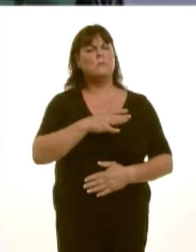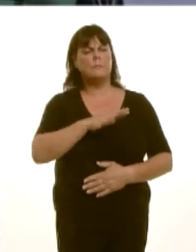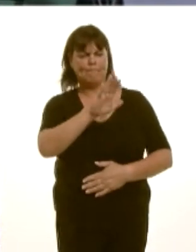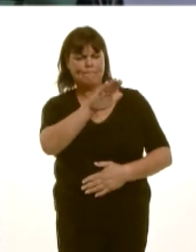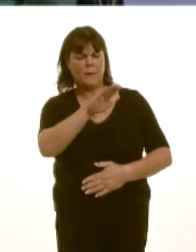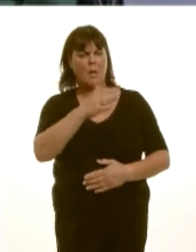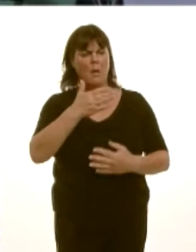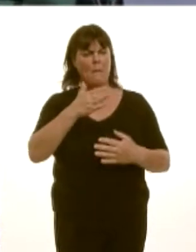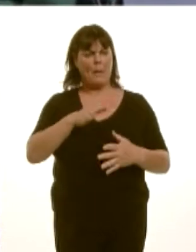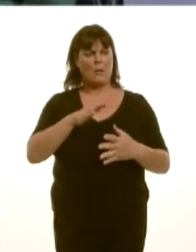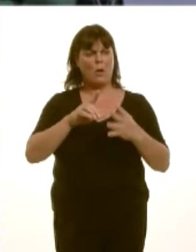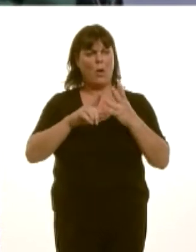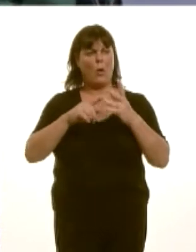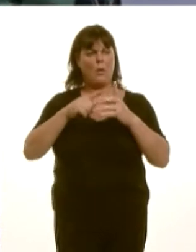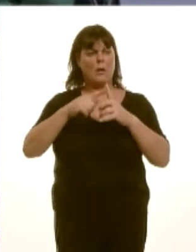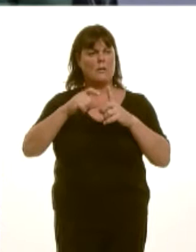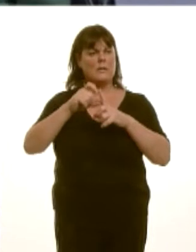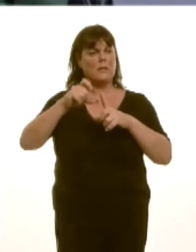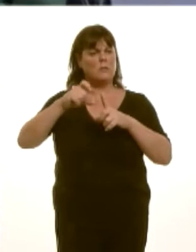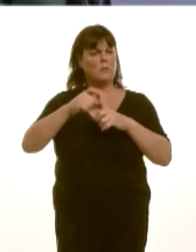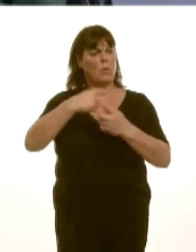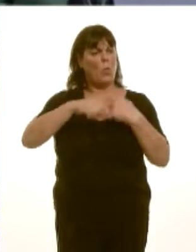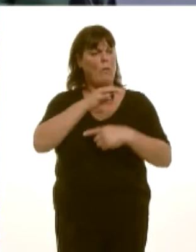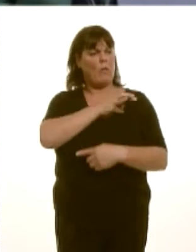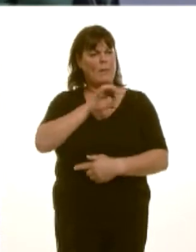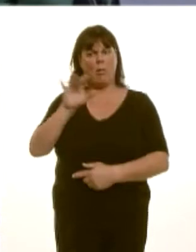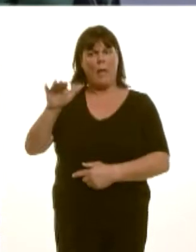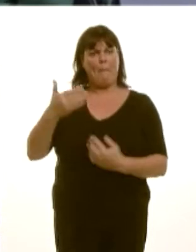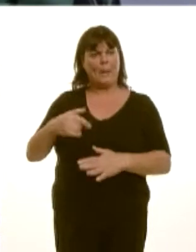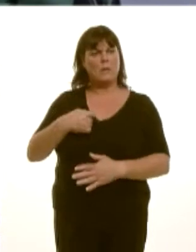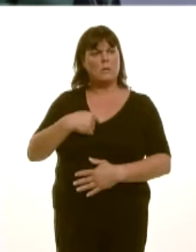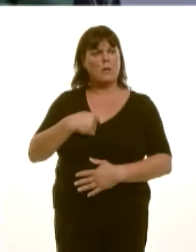Fe gwrddodd, er enghraifft, y Gweinidog iechyd â dirprwy ysgrifennydd yr OECD ym mis Ebrill,